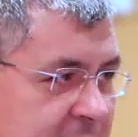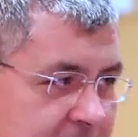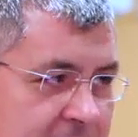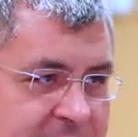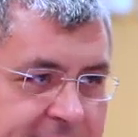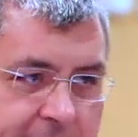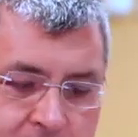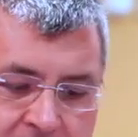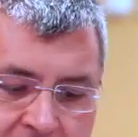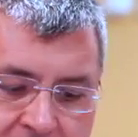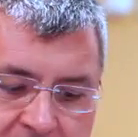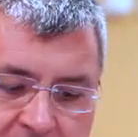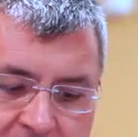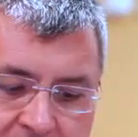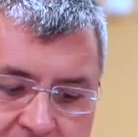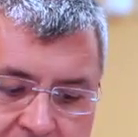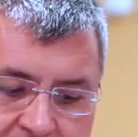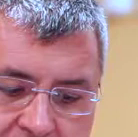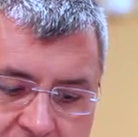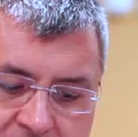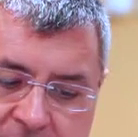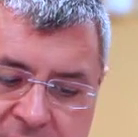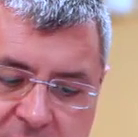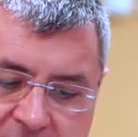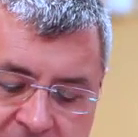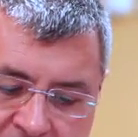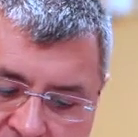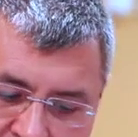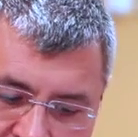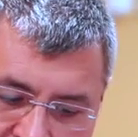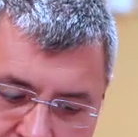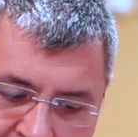la más seria, es que yo tengo la impresión de que con tus palabras,